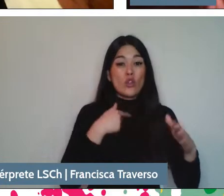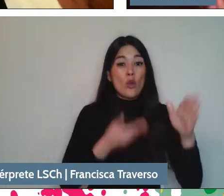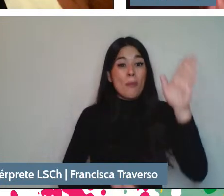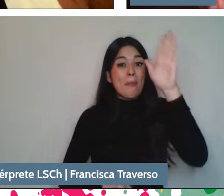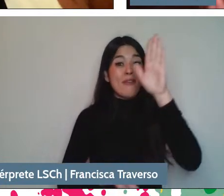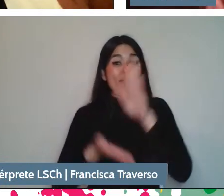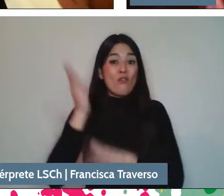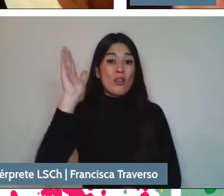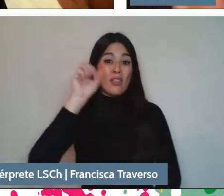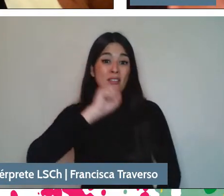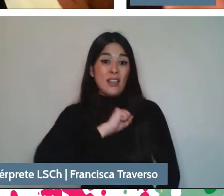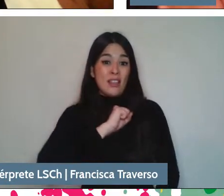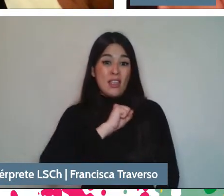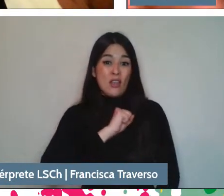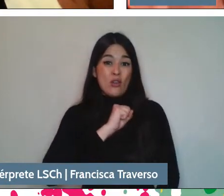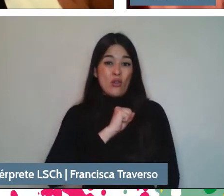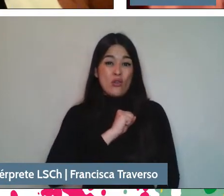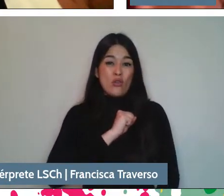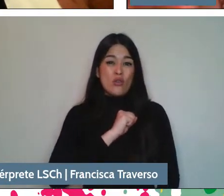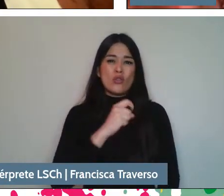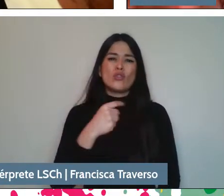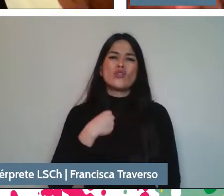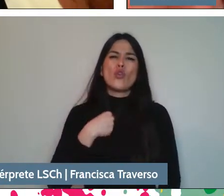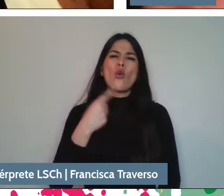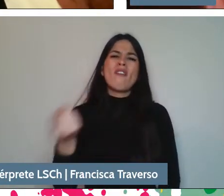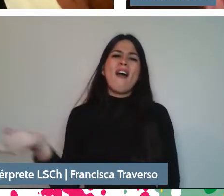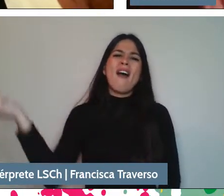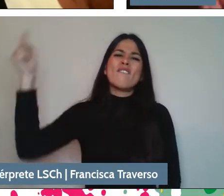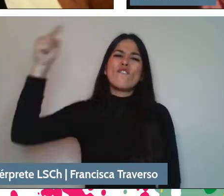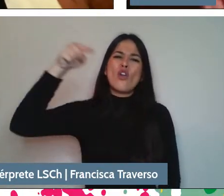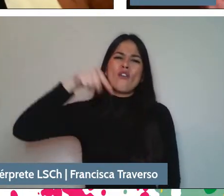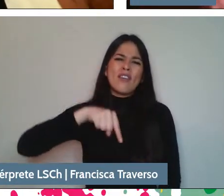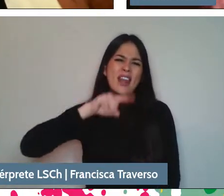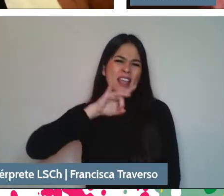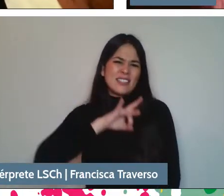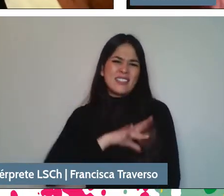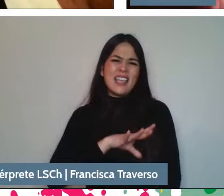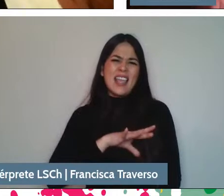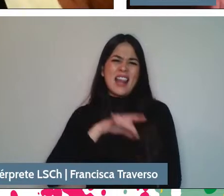que se suponía que yo iba a volver a los pocos meses a un Chile dichoso, como era el Chile de ese momento.